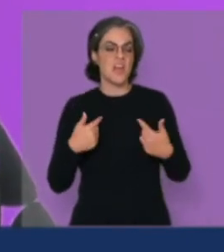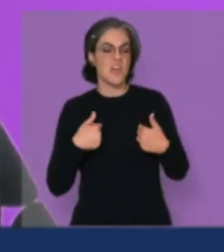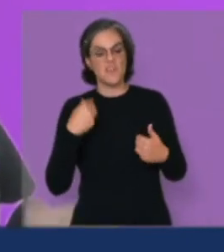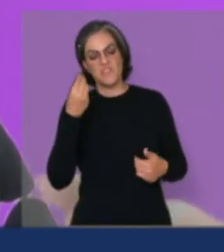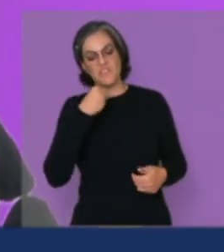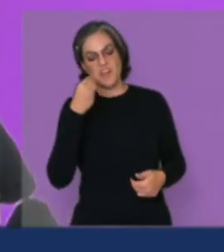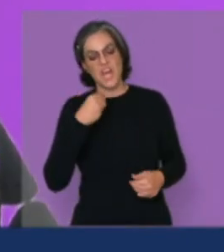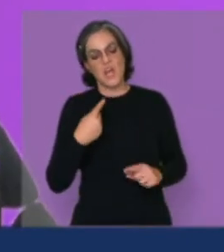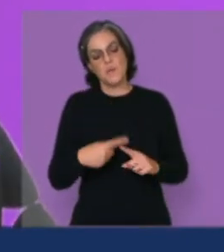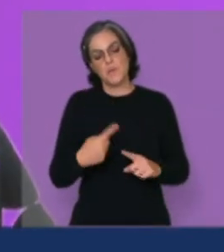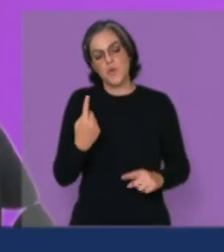ENTÃO, SEMPRE SMRES DESMERECEU O PAPEL DA MULHER,